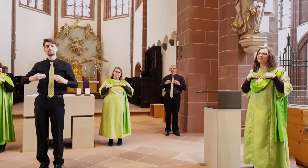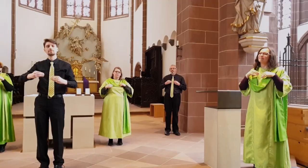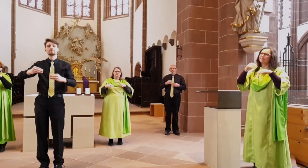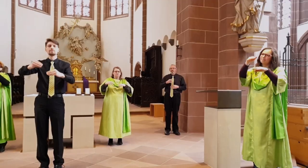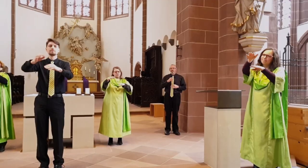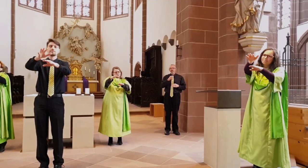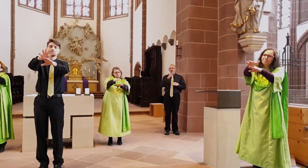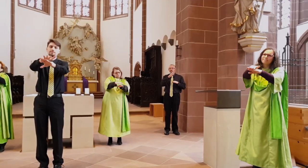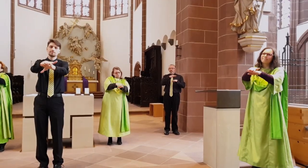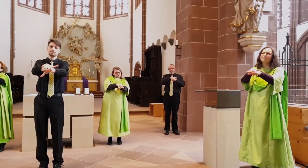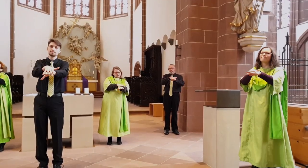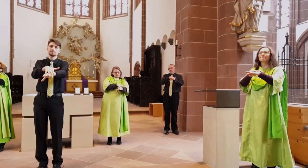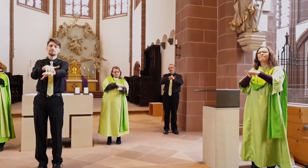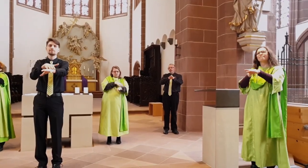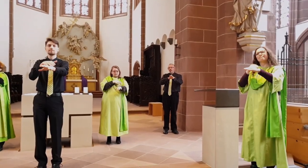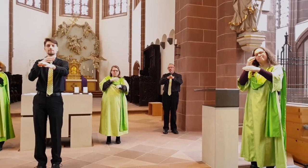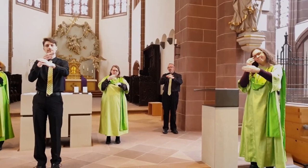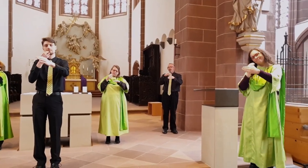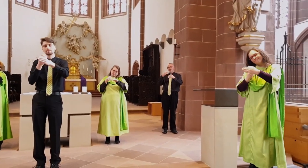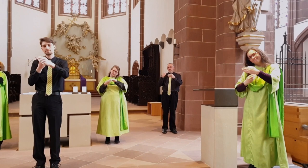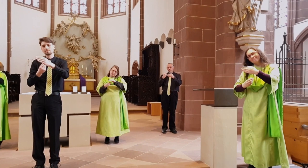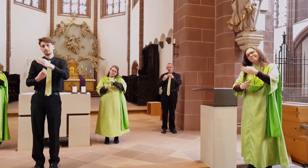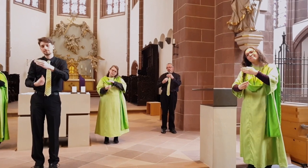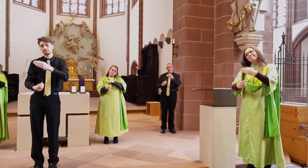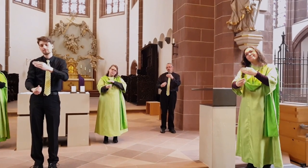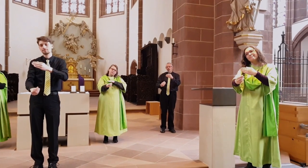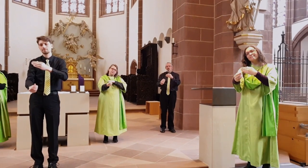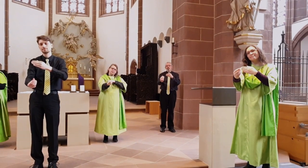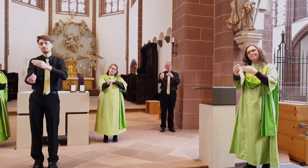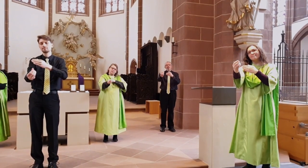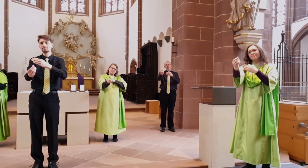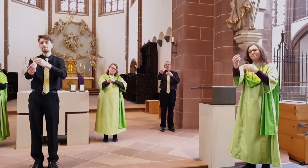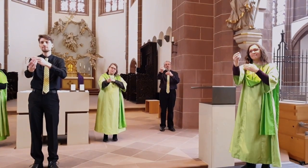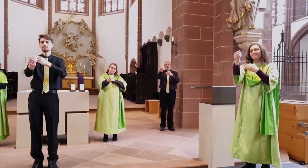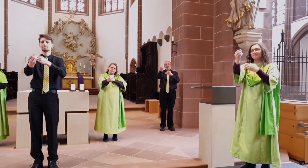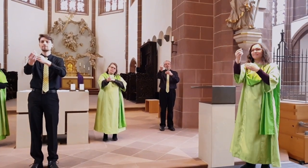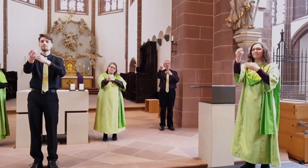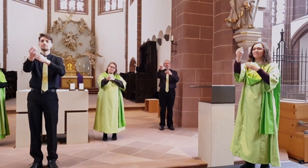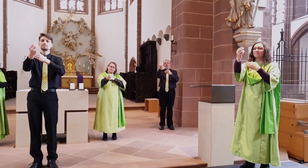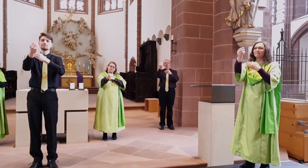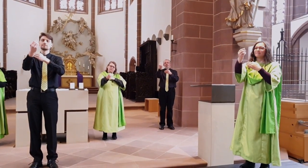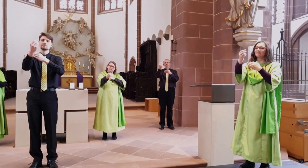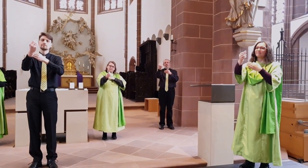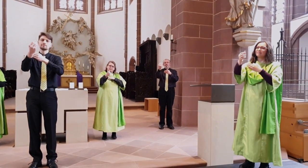spüren was dich so bewegt